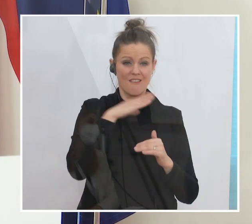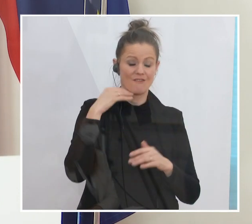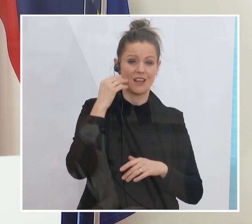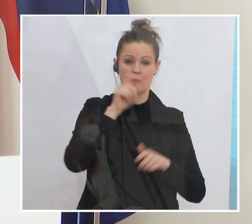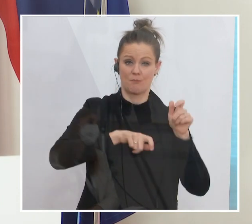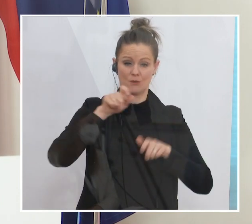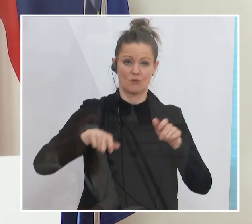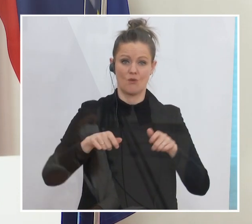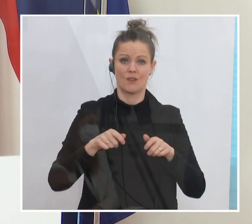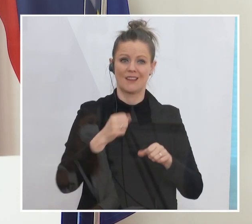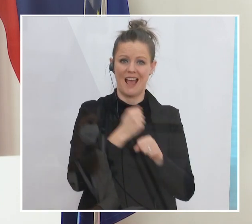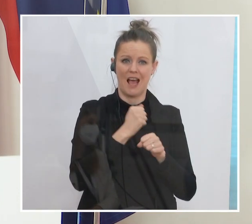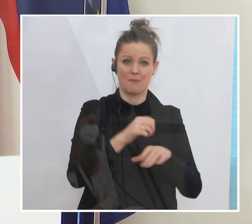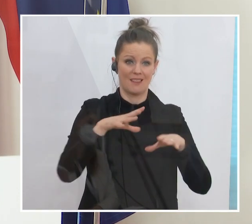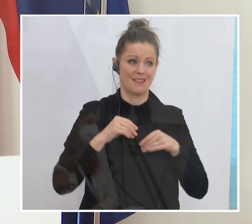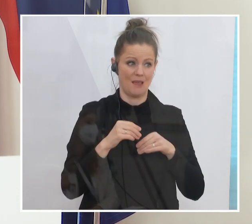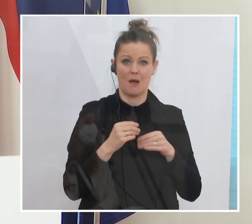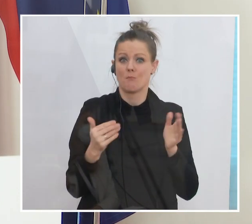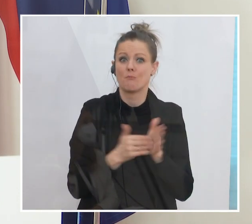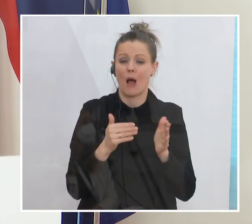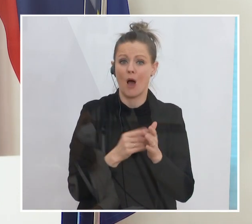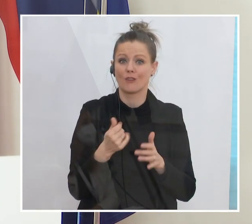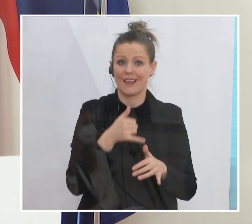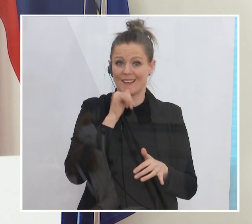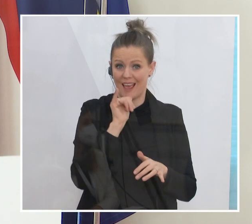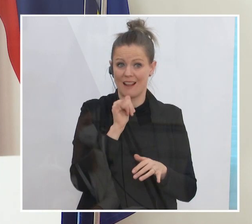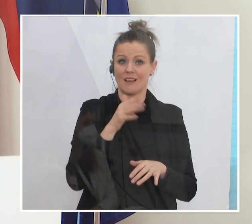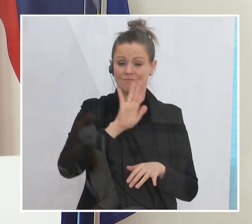die normalerweise auch auf Trinkgeld angewiesen sind, die das als Bestandteil ihres Gehaltes auch